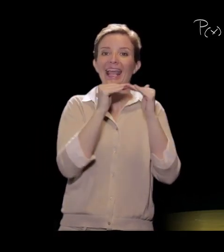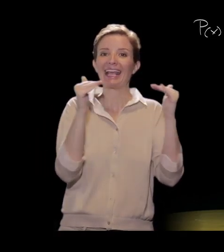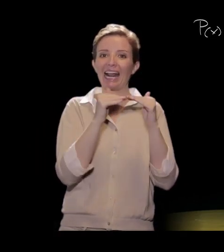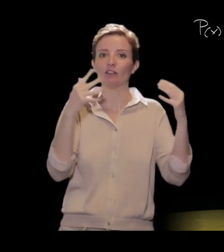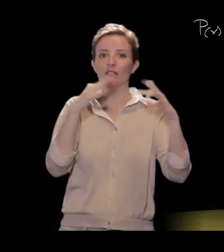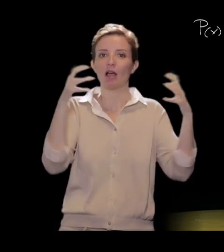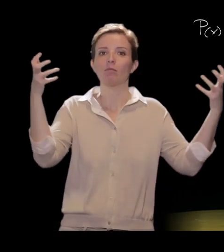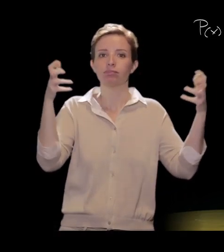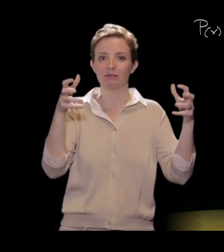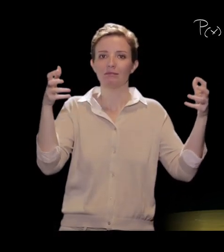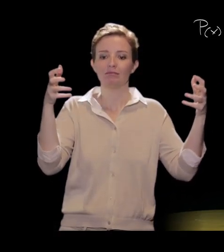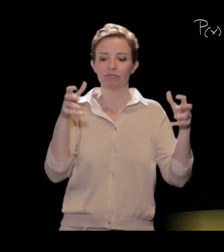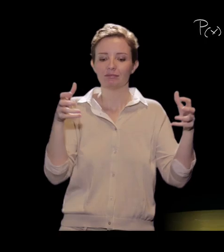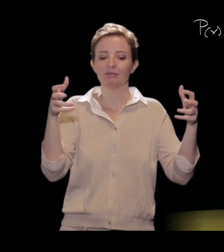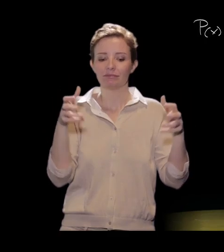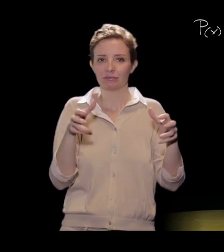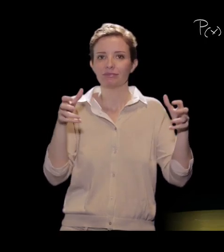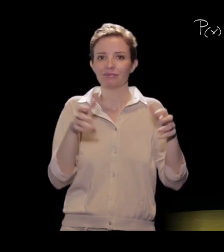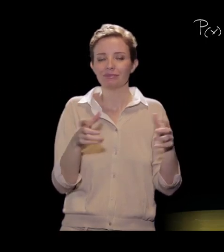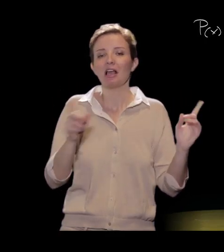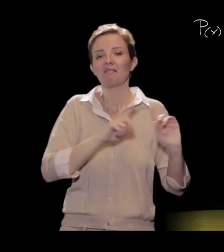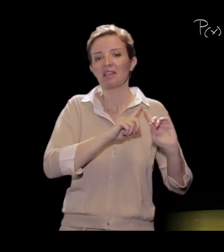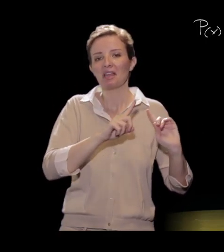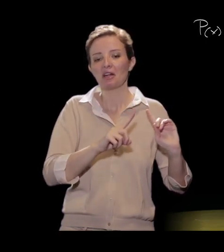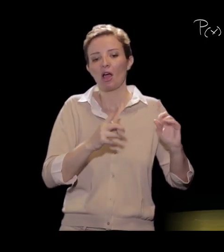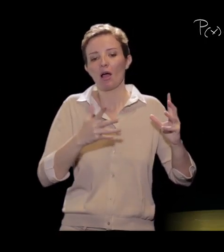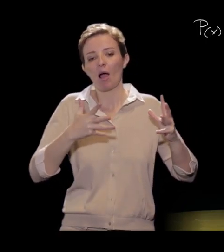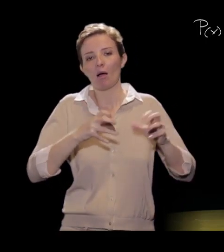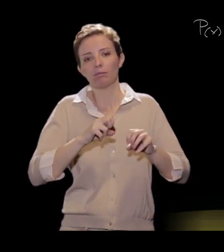fino a riportarlo al primo o al secondo, quindi più gestibile.